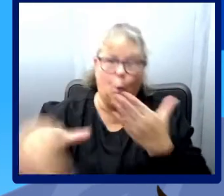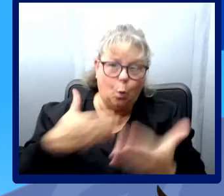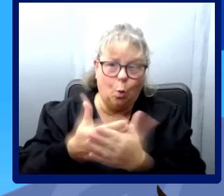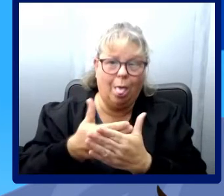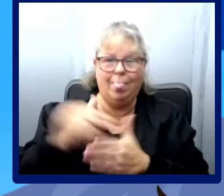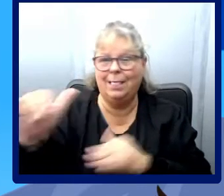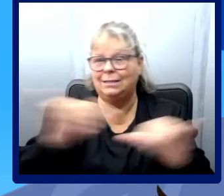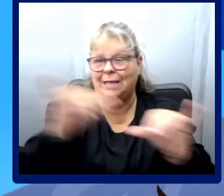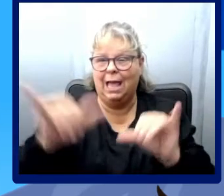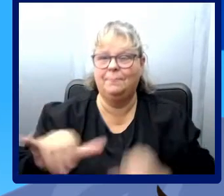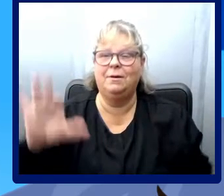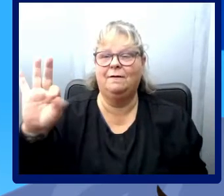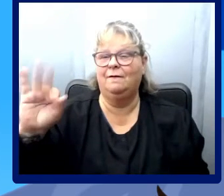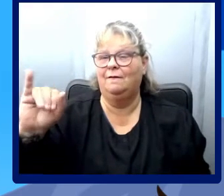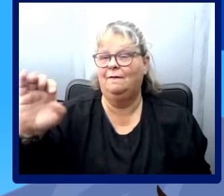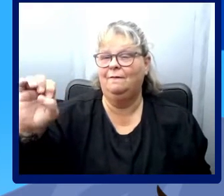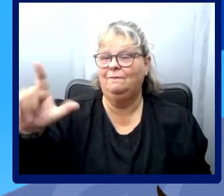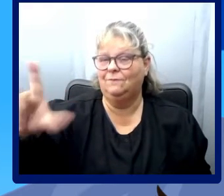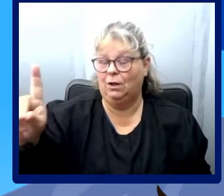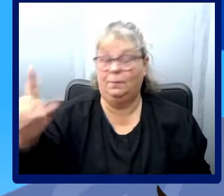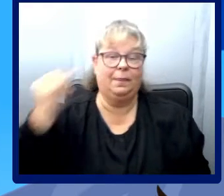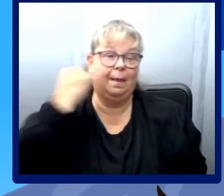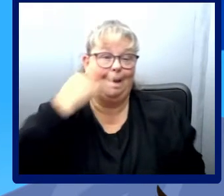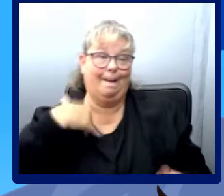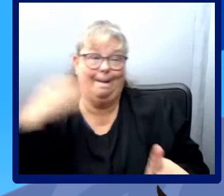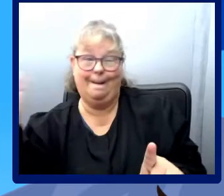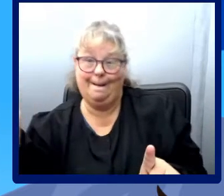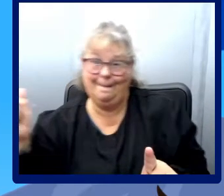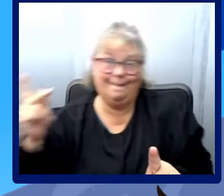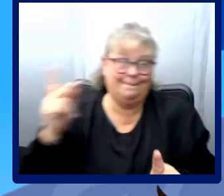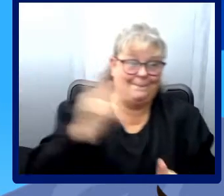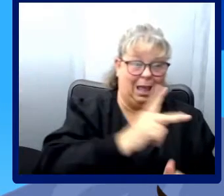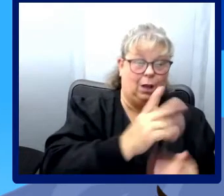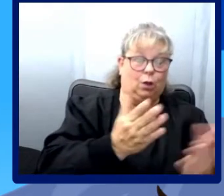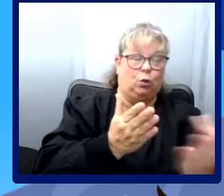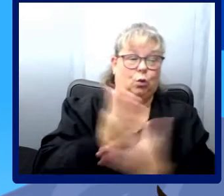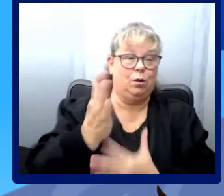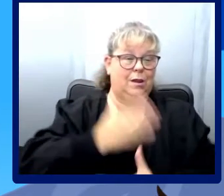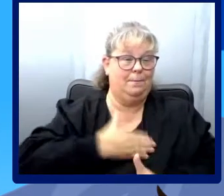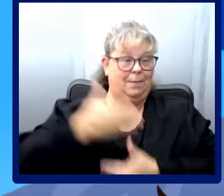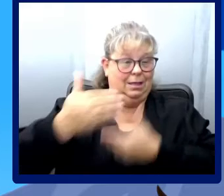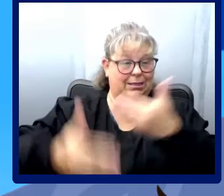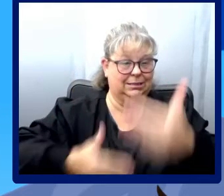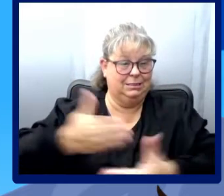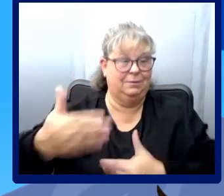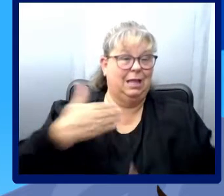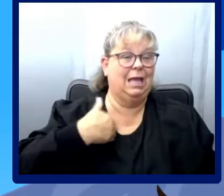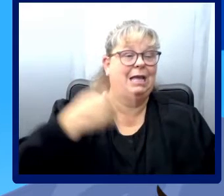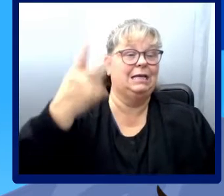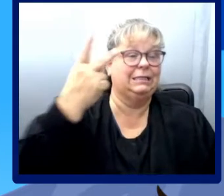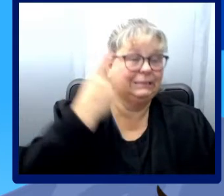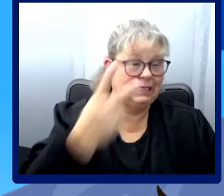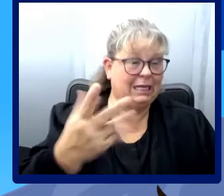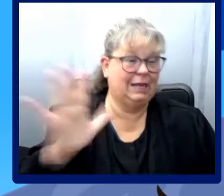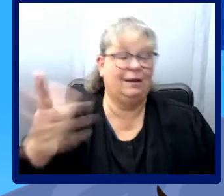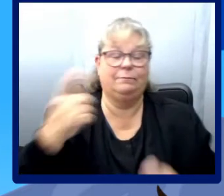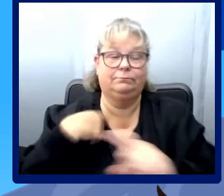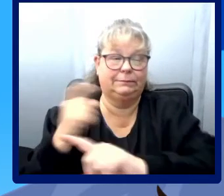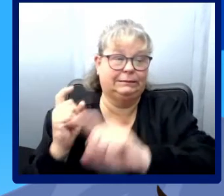Así que si vuelvo a mi flujo, hago los pasos, veo que después de la asignación, asigné un número de caso.